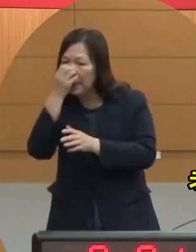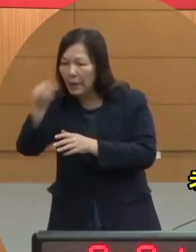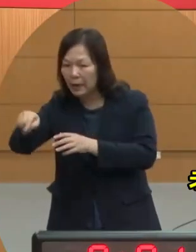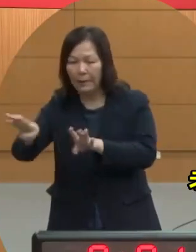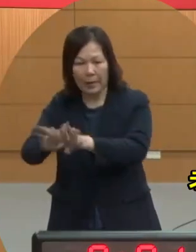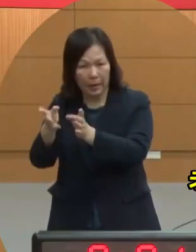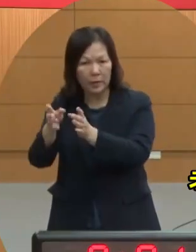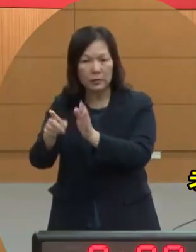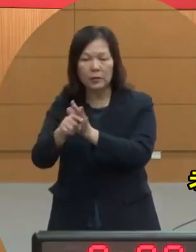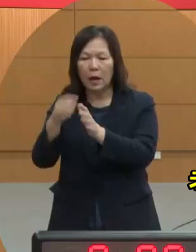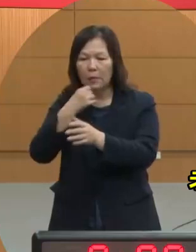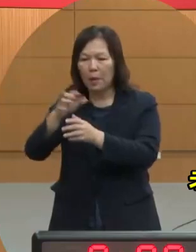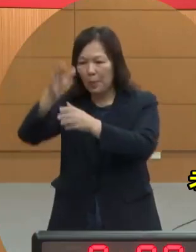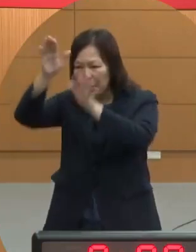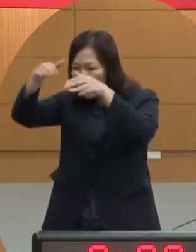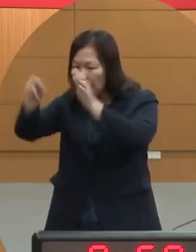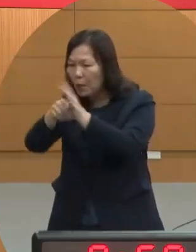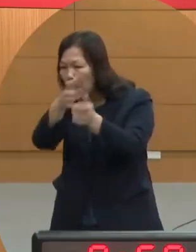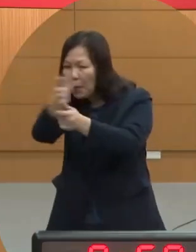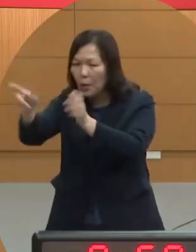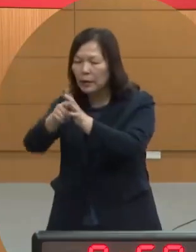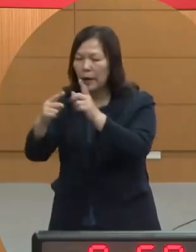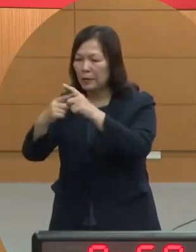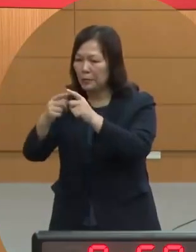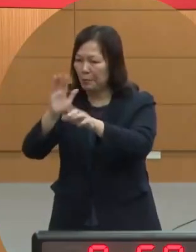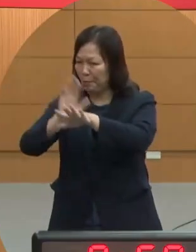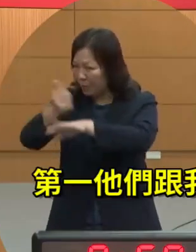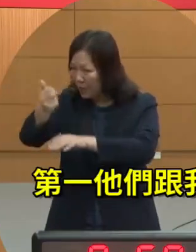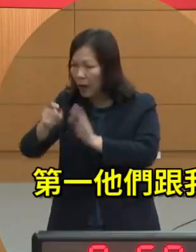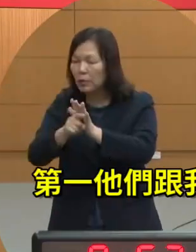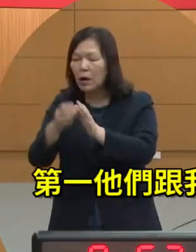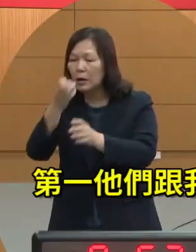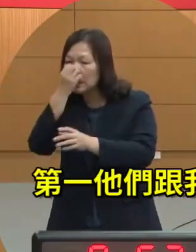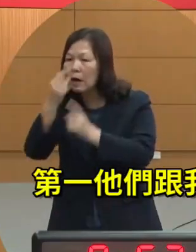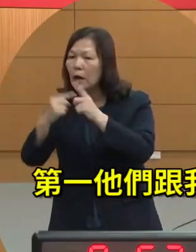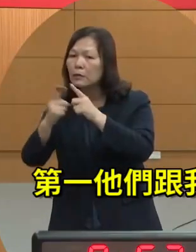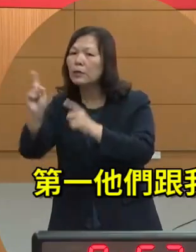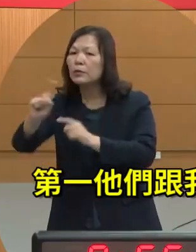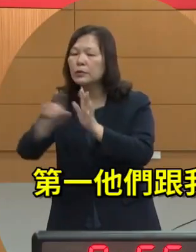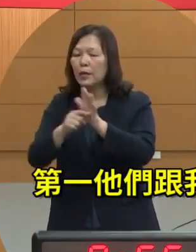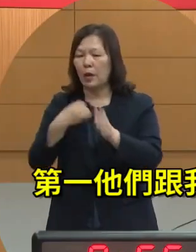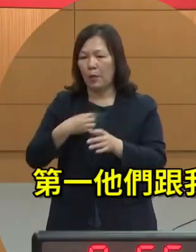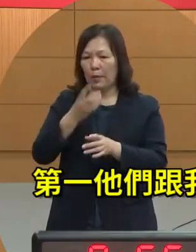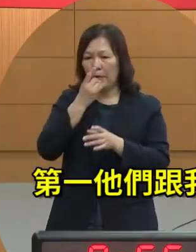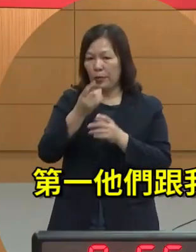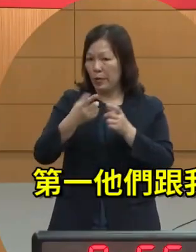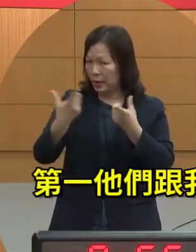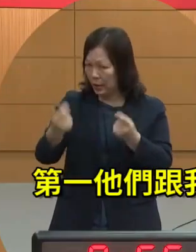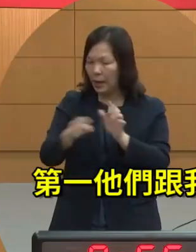考慮廣徵國際人才來 為什麼是香港人 第一他們跟我們的語言比較接近 文化也接近